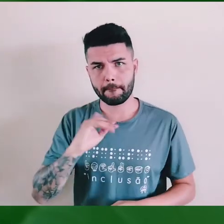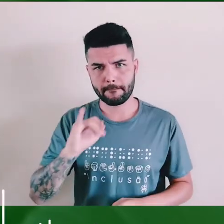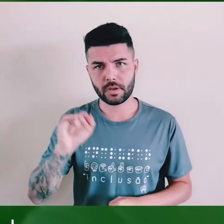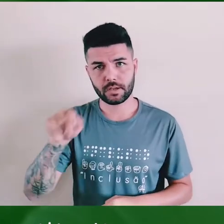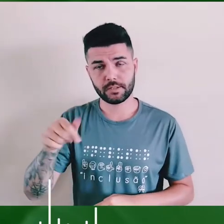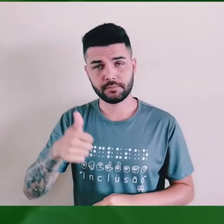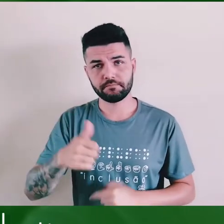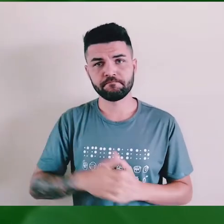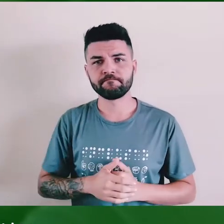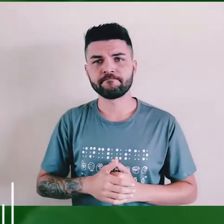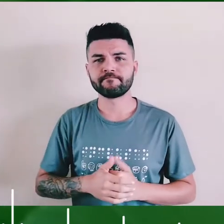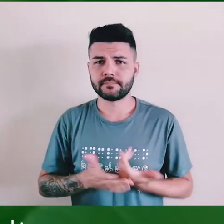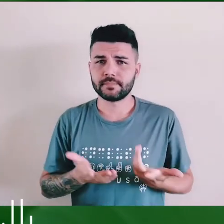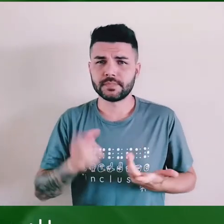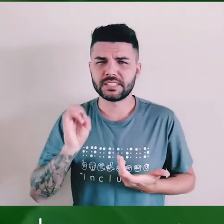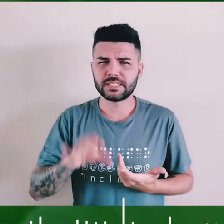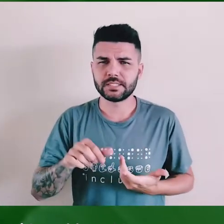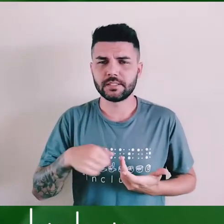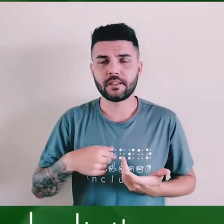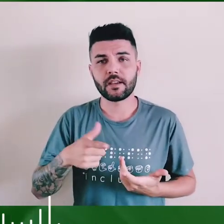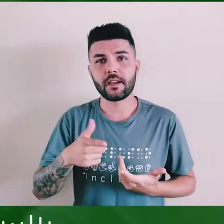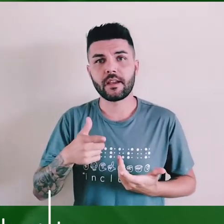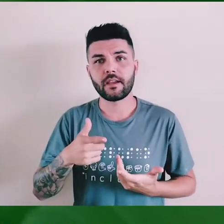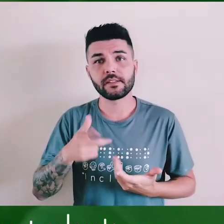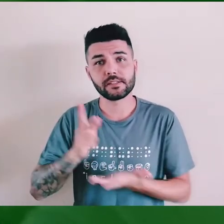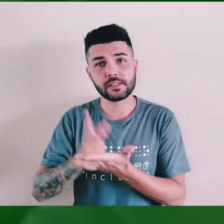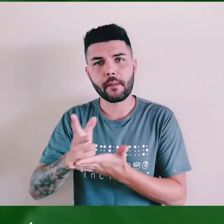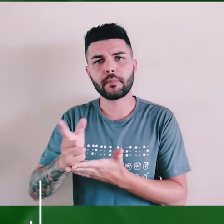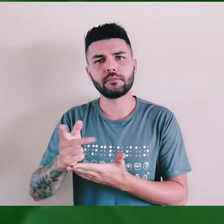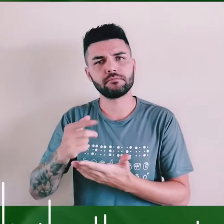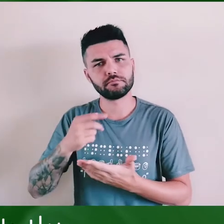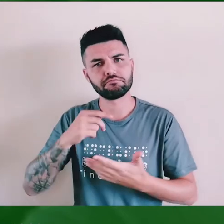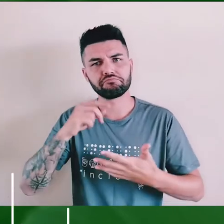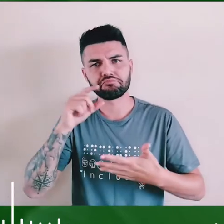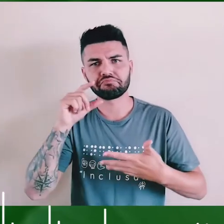que, como você falou, eu acredito que seja um ponto muito tocado na sua trajetória.